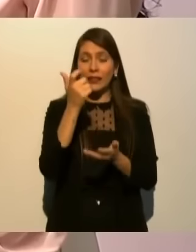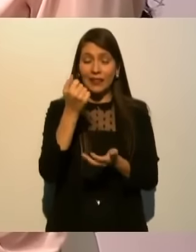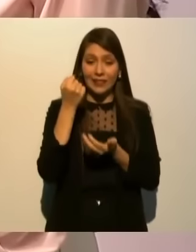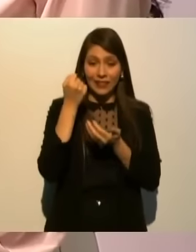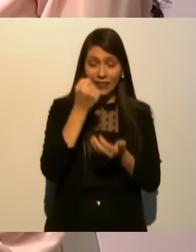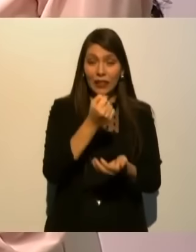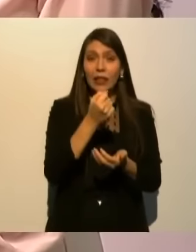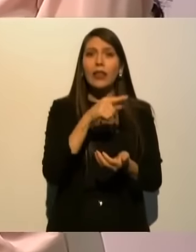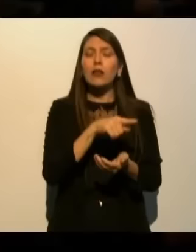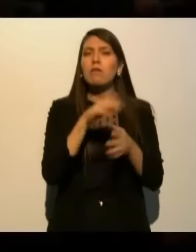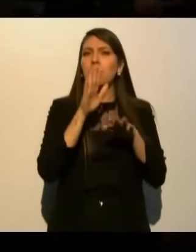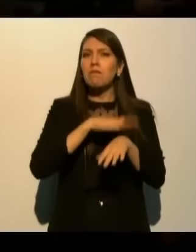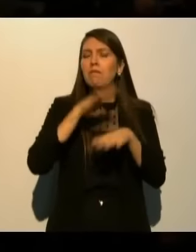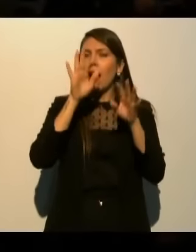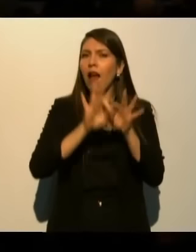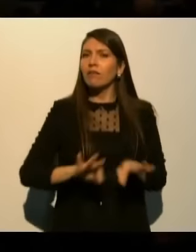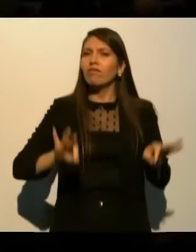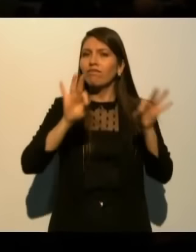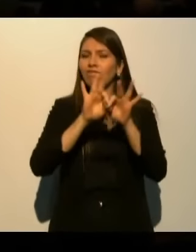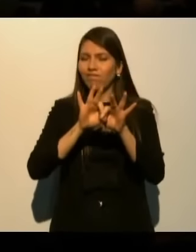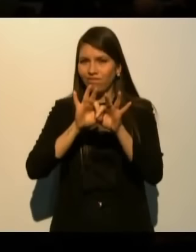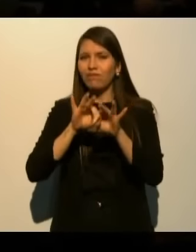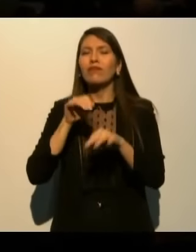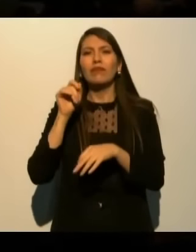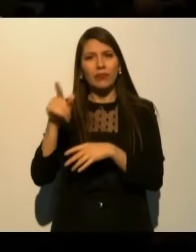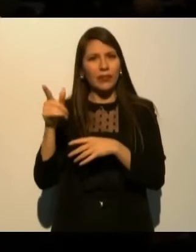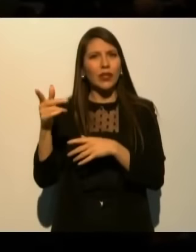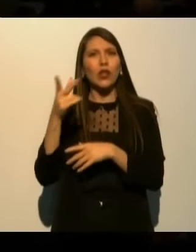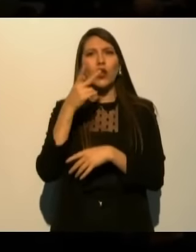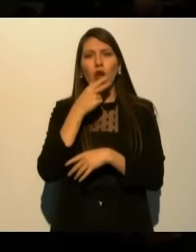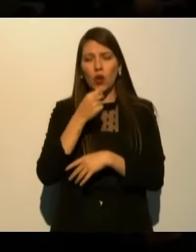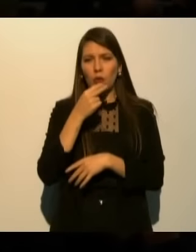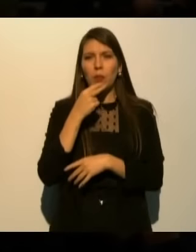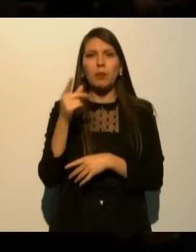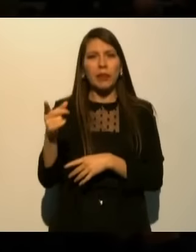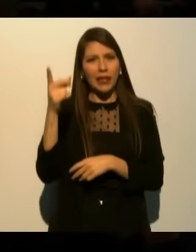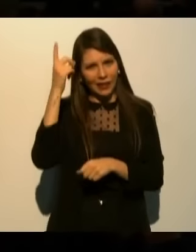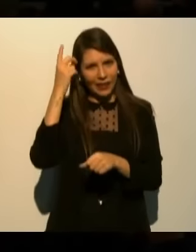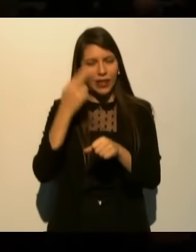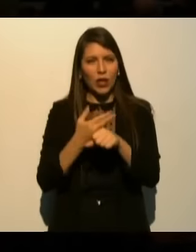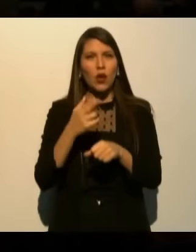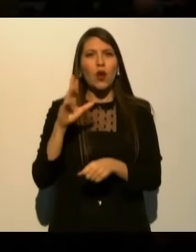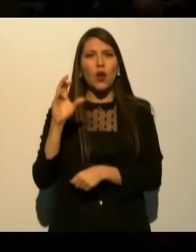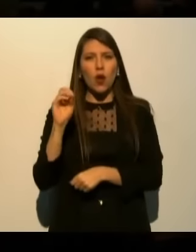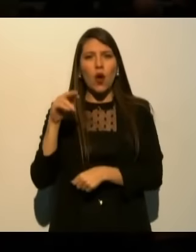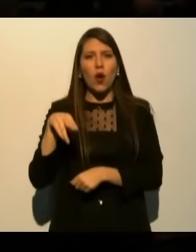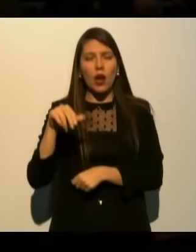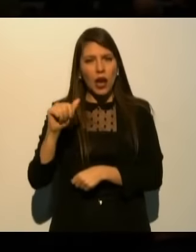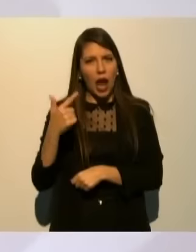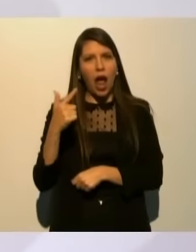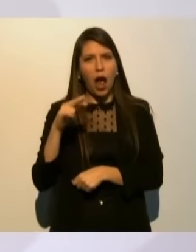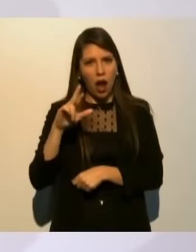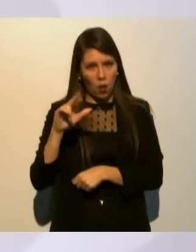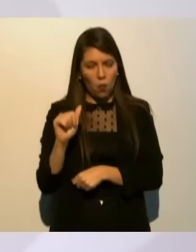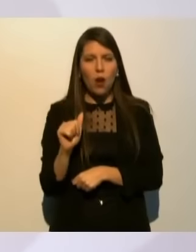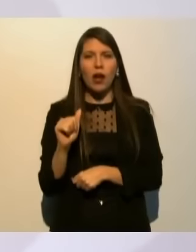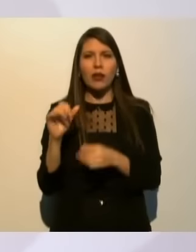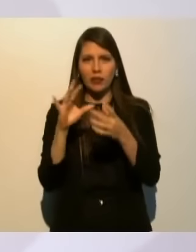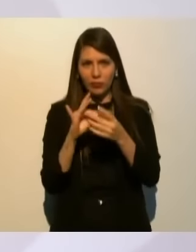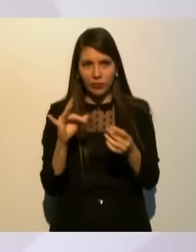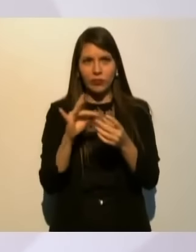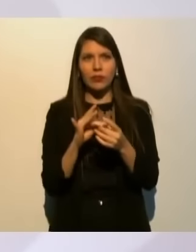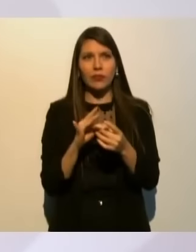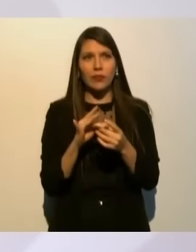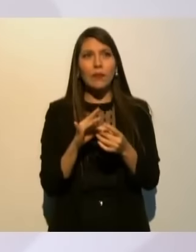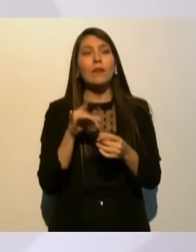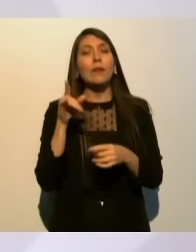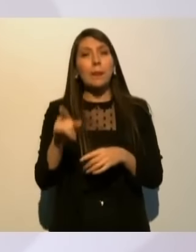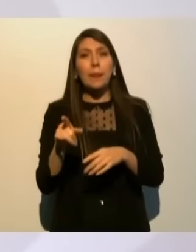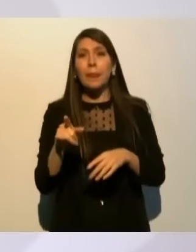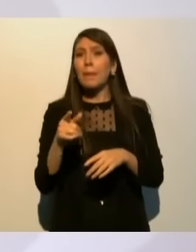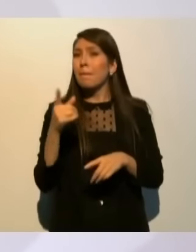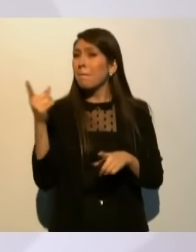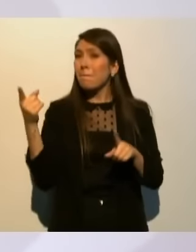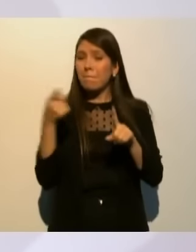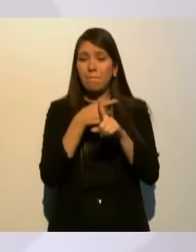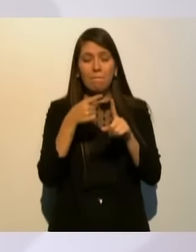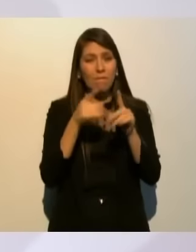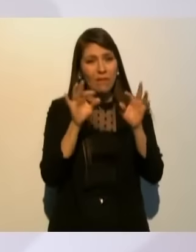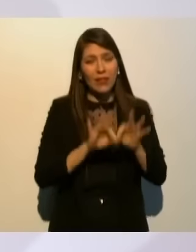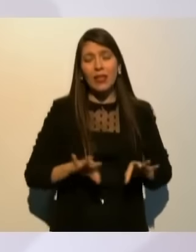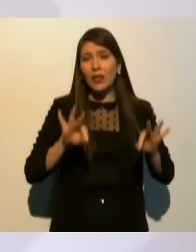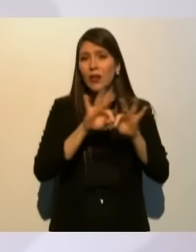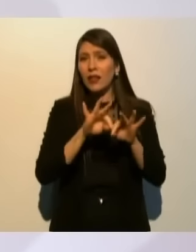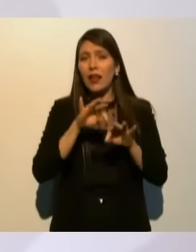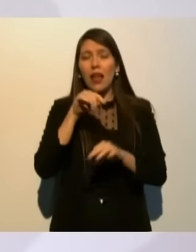comentado nuestro director de la Conagua en obras prioritarias y básicas de agua en este 2025 y que